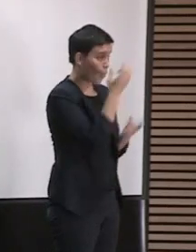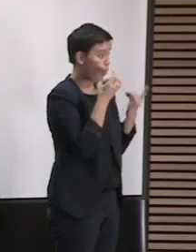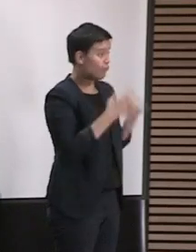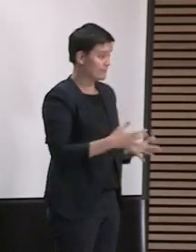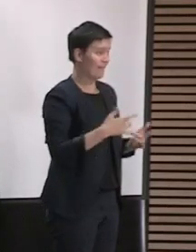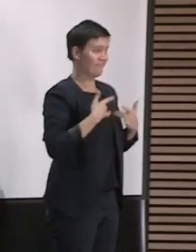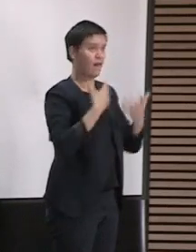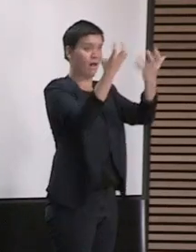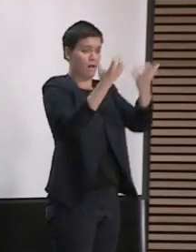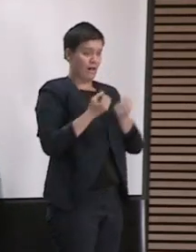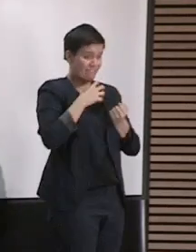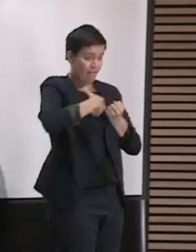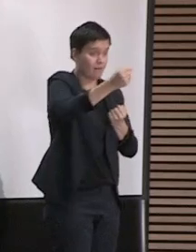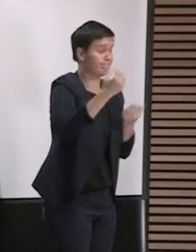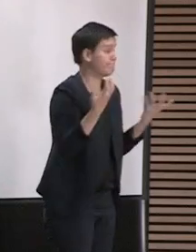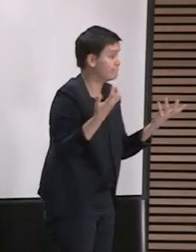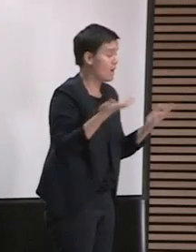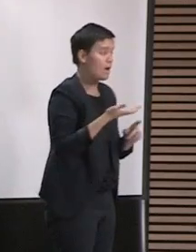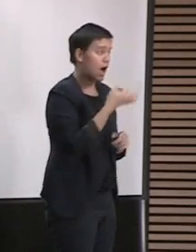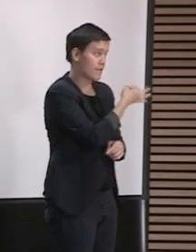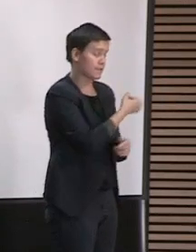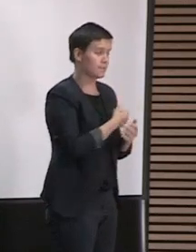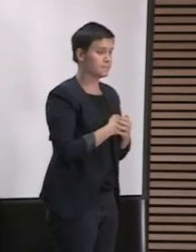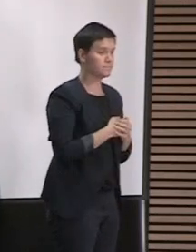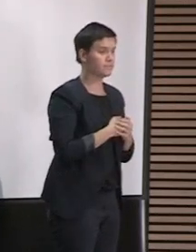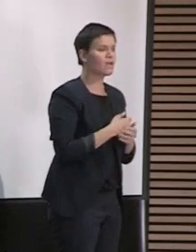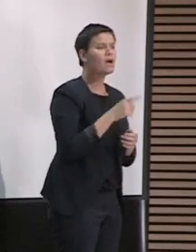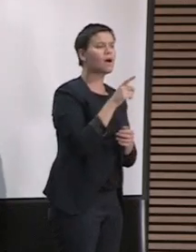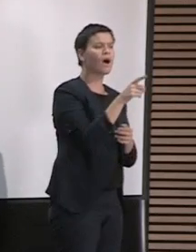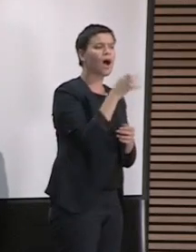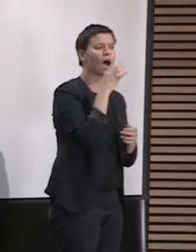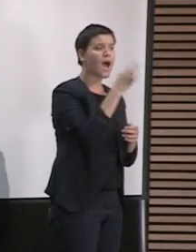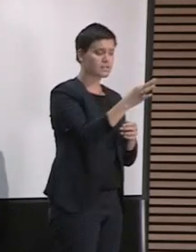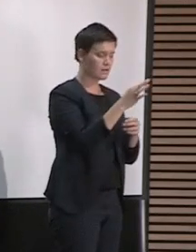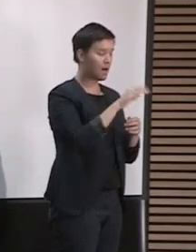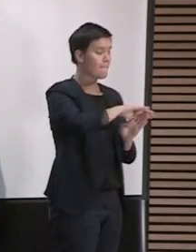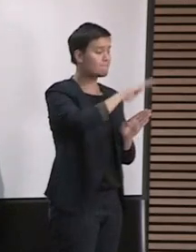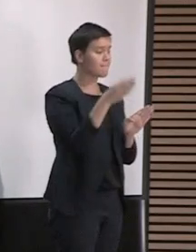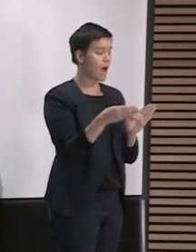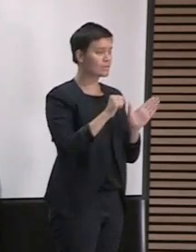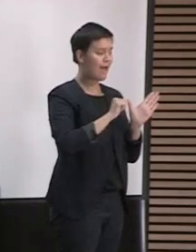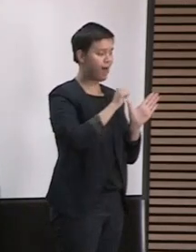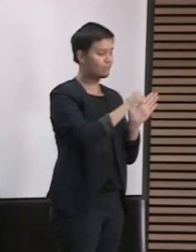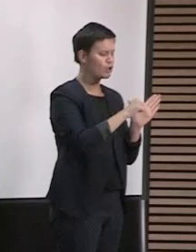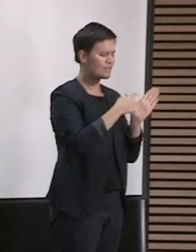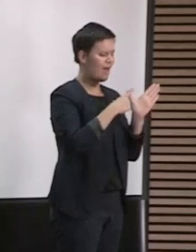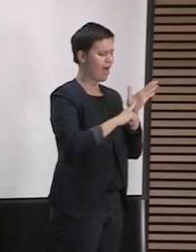Me korero koe ki a James Shaw mo tera. Engari e pai ana te Kawanatanga ki te